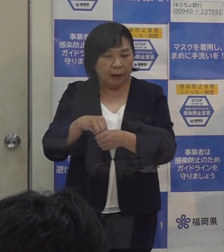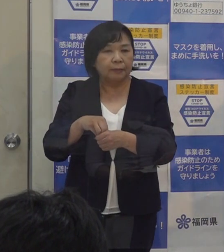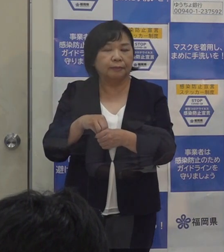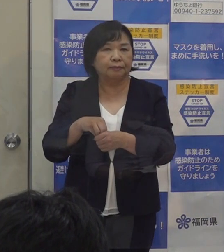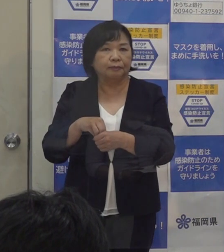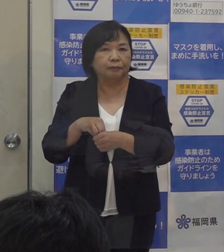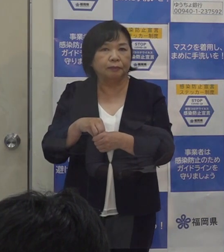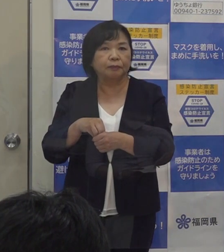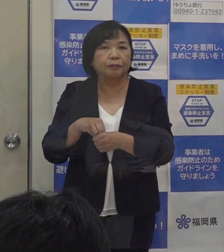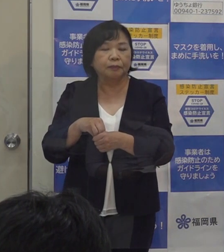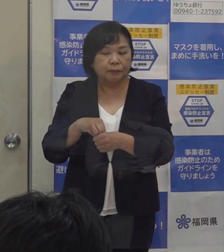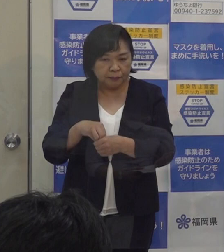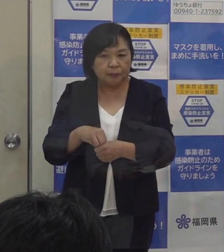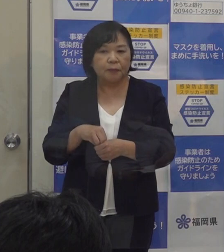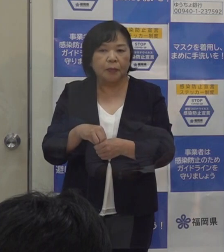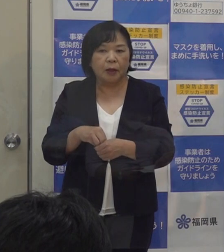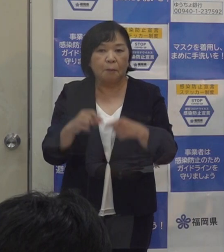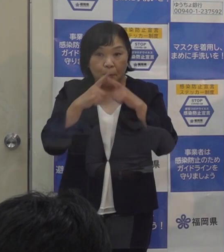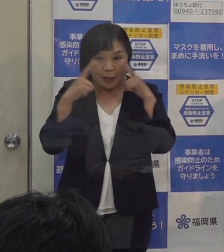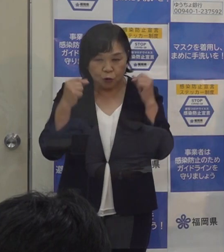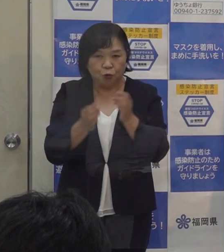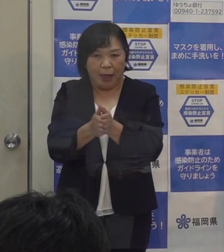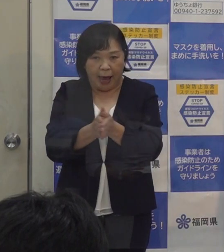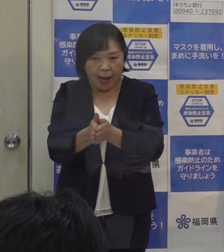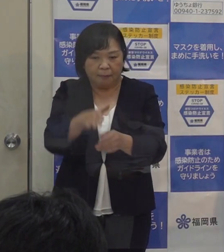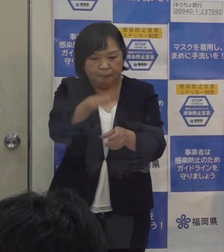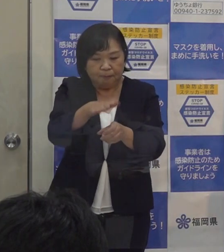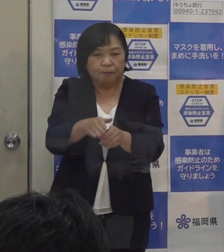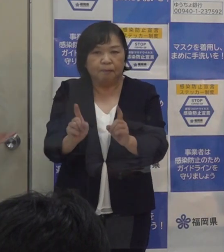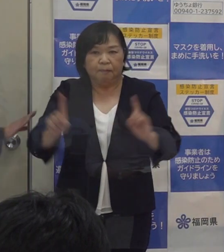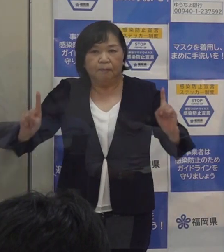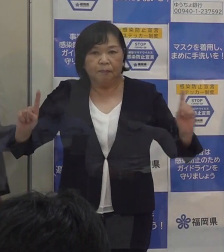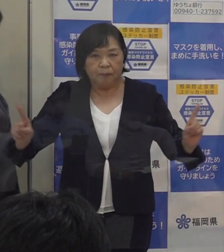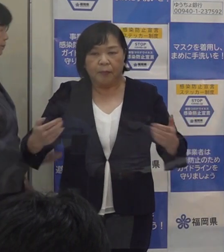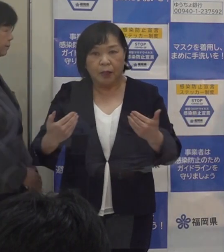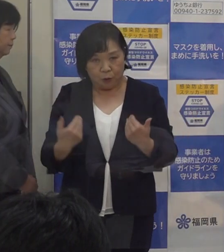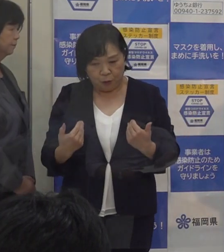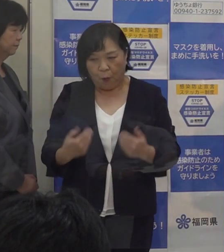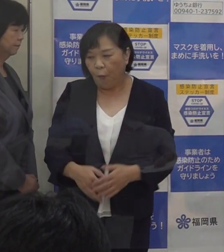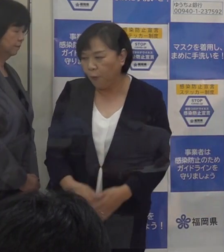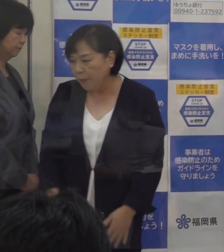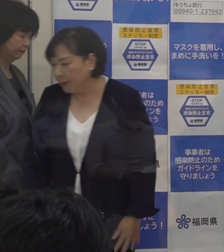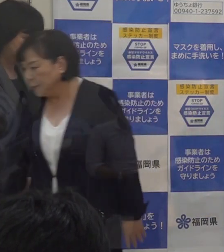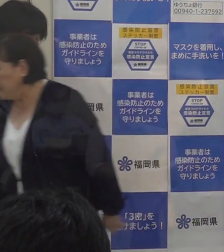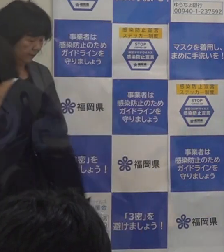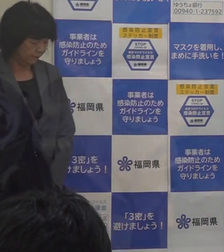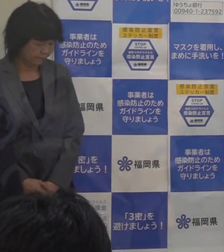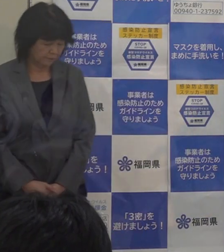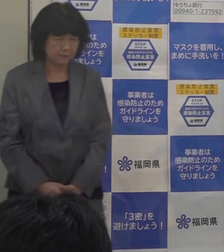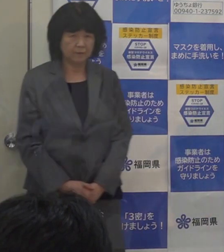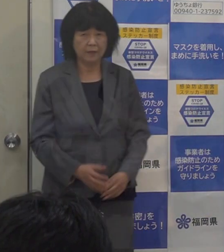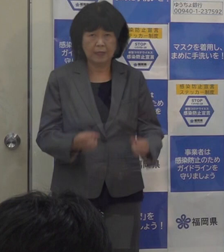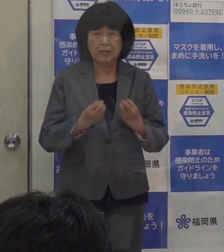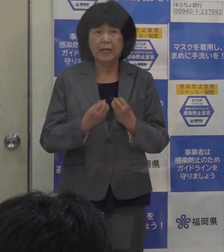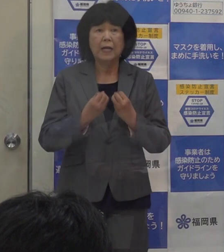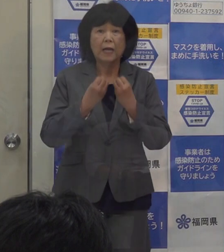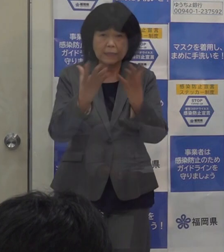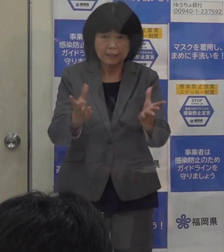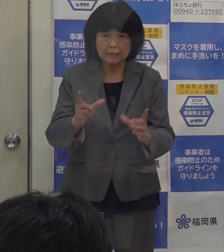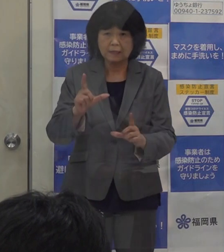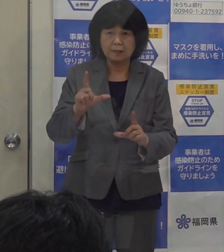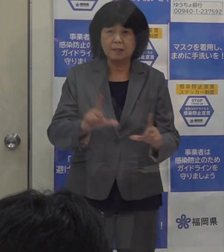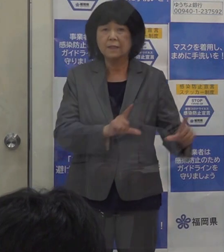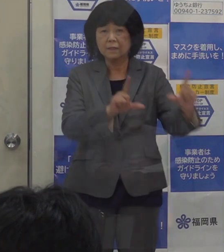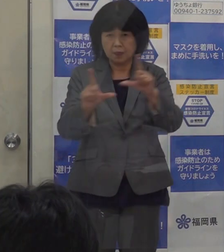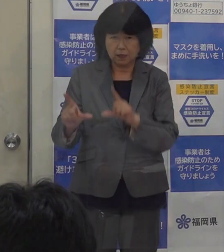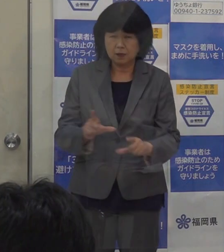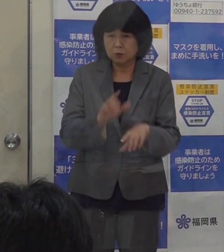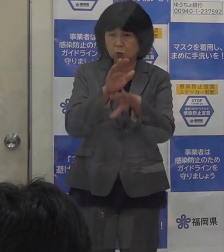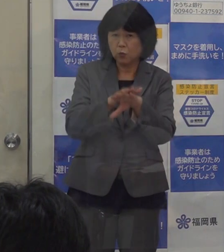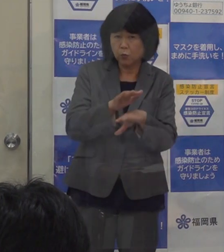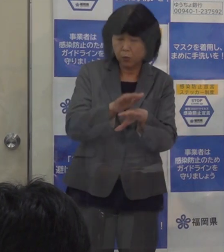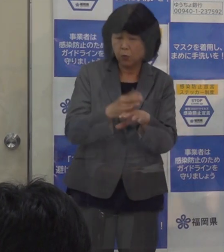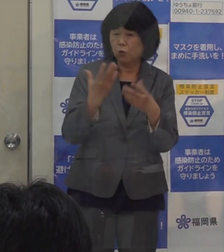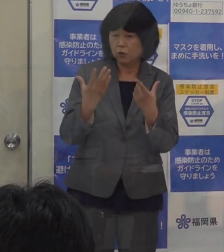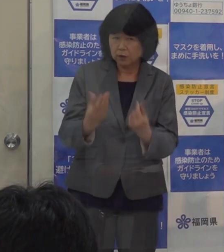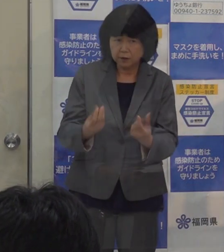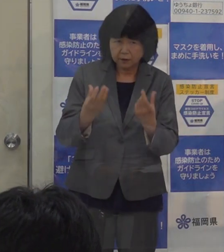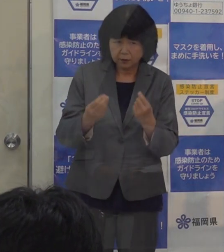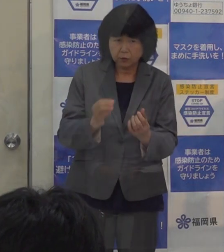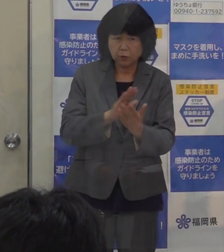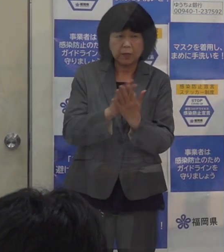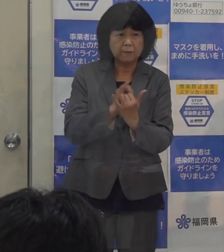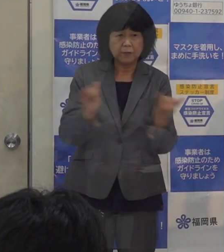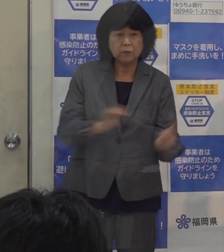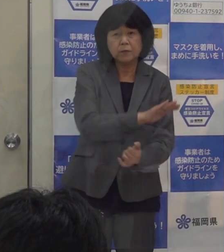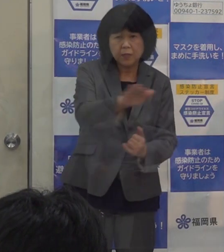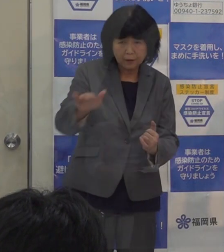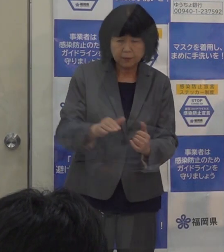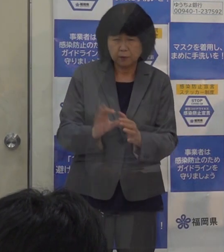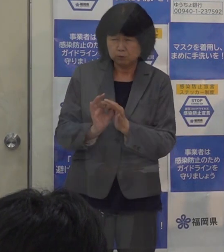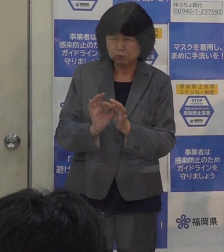それからマスク 手洗い 人との距離 ３密の回避 そういった新しい生活様式の実践 これをしっかり県民の皆さんには続けていただきたいということです